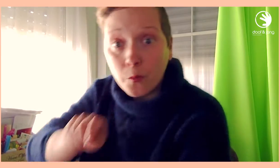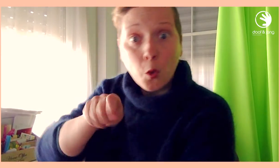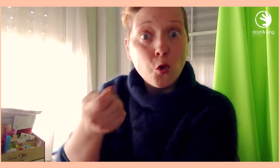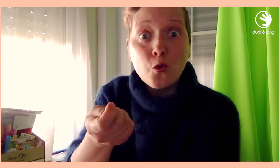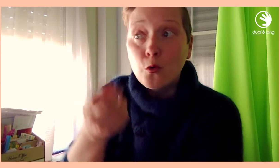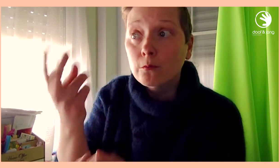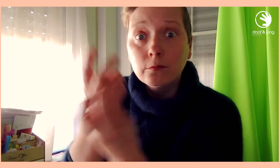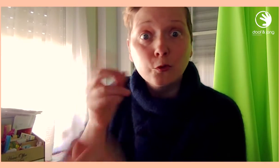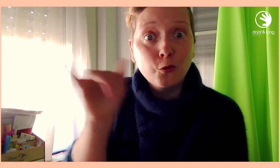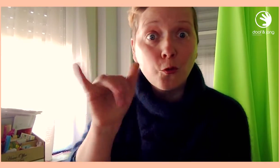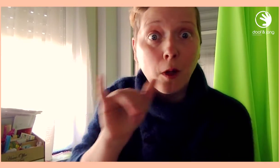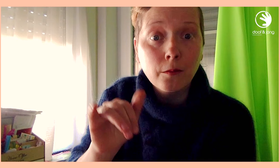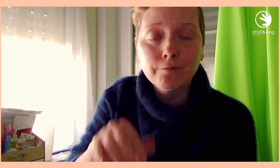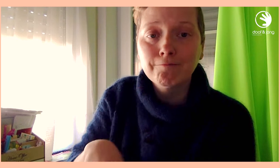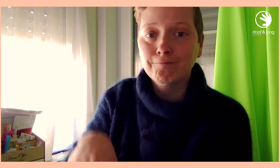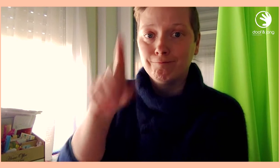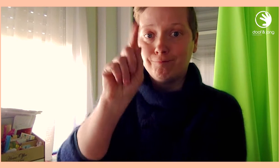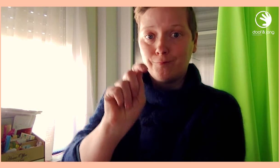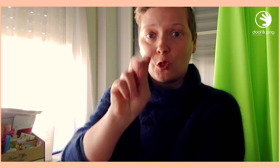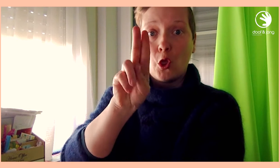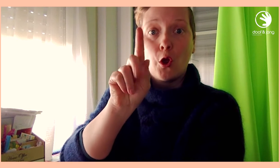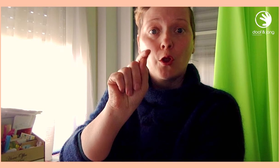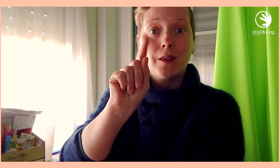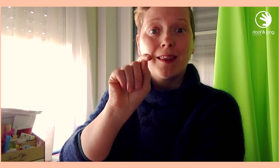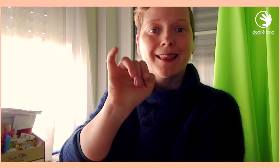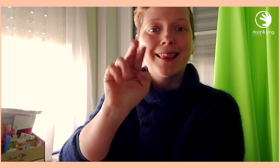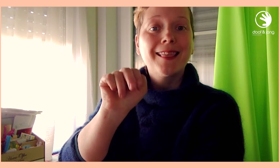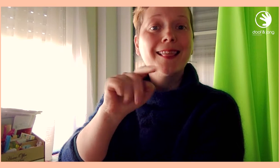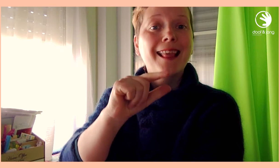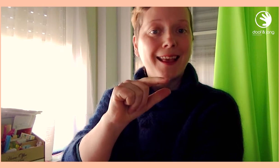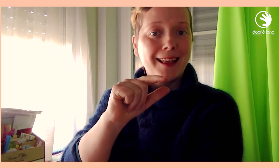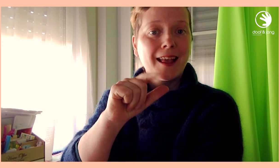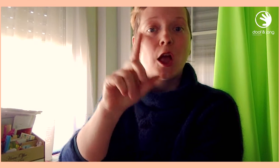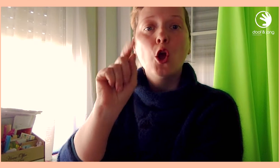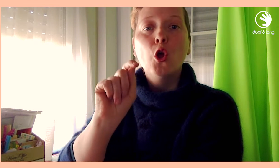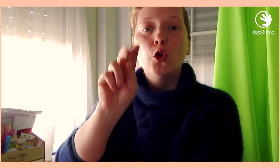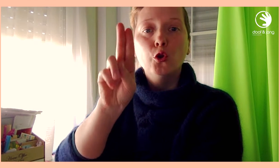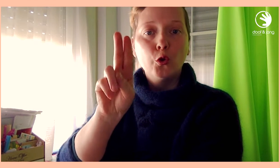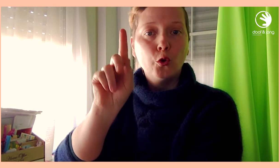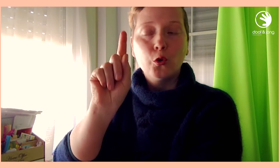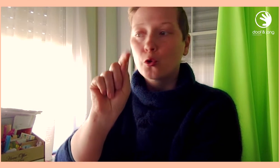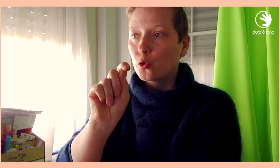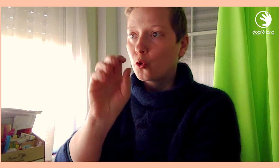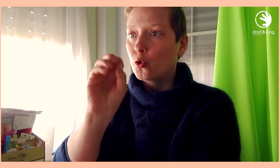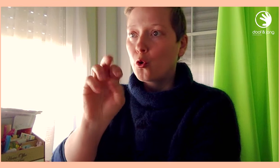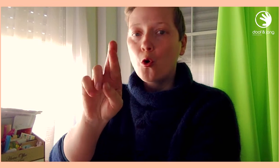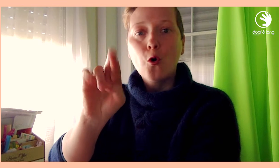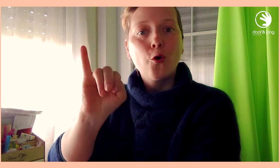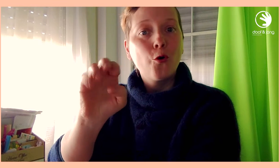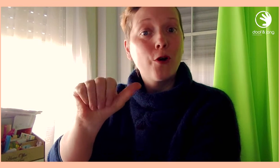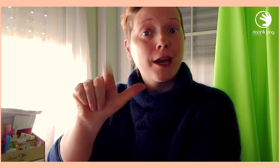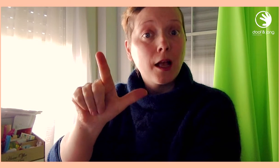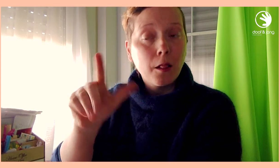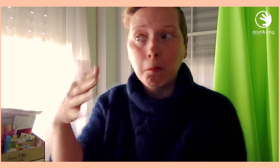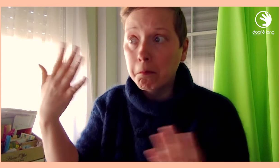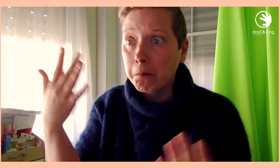Ik zoek nu op YouTube naar filmpjes met de trefwoorden "tutting tutorial".